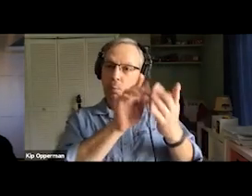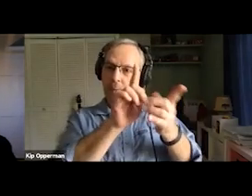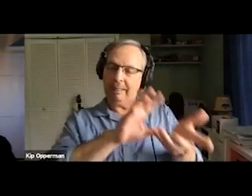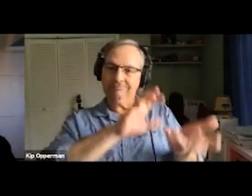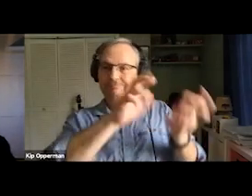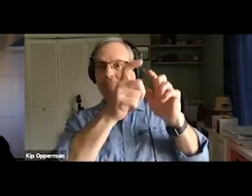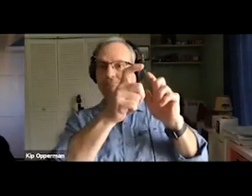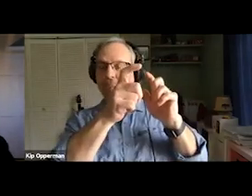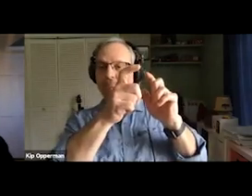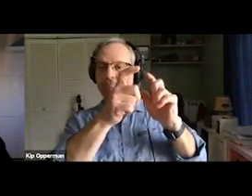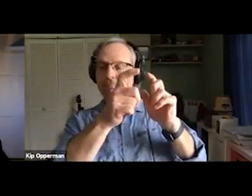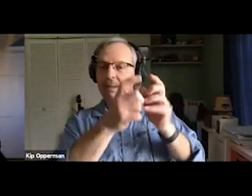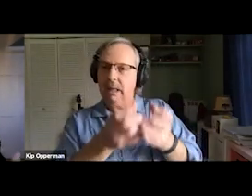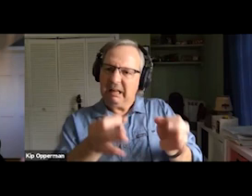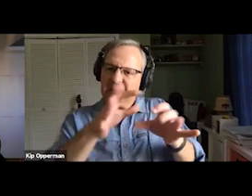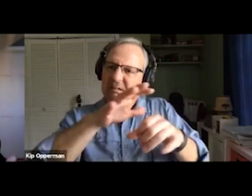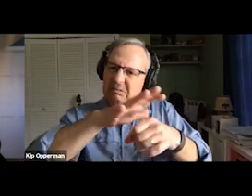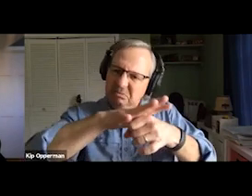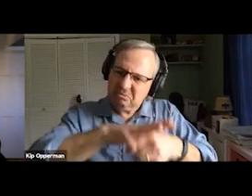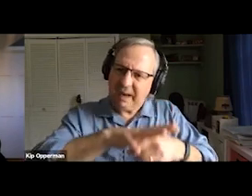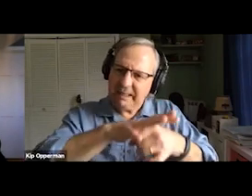y con cantidades significativas de estrés y para encontrar